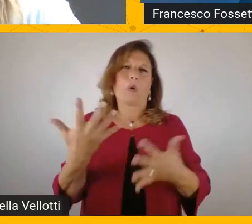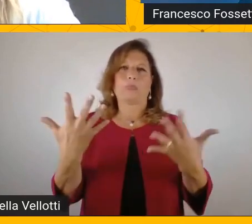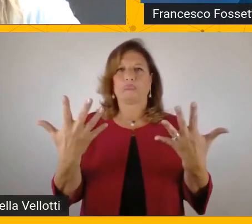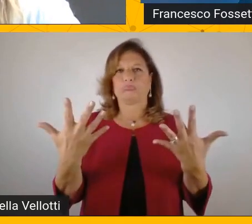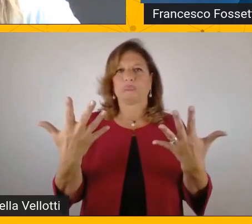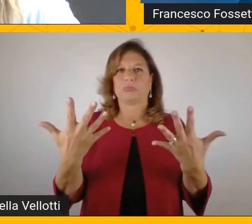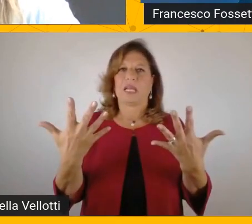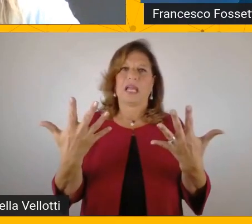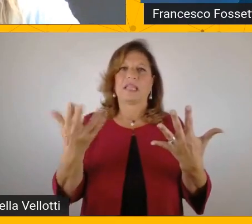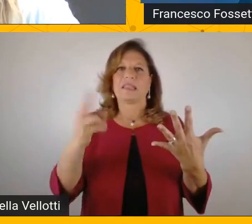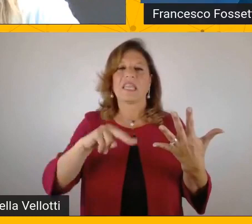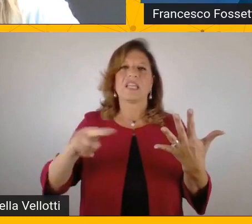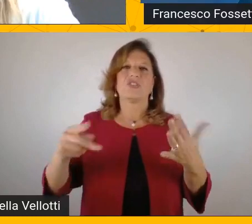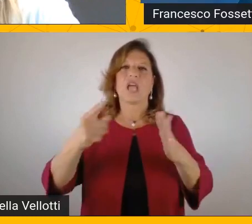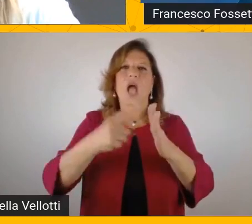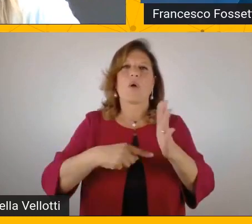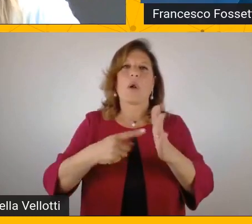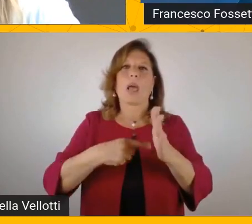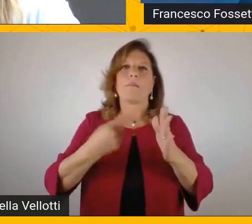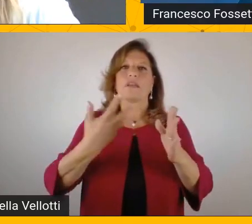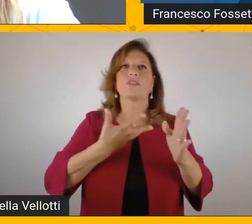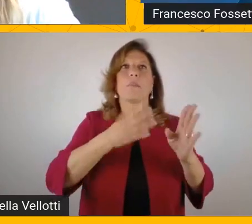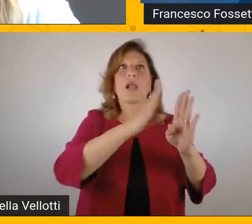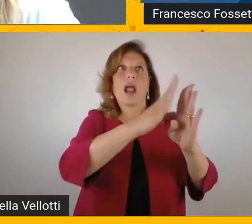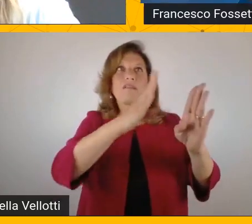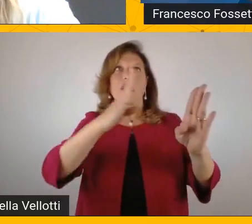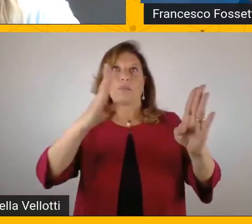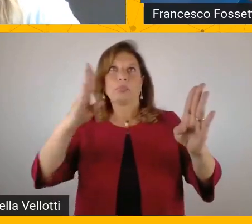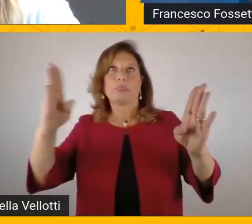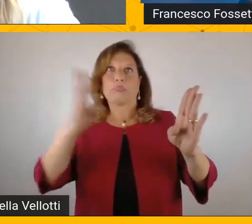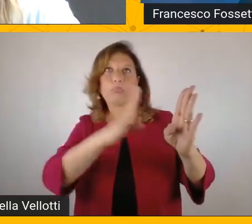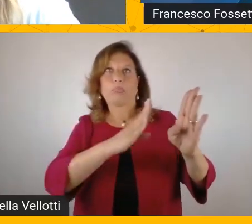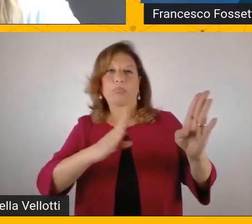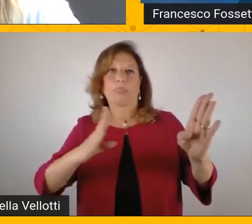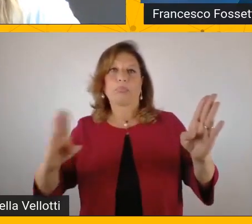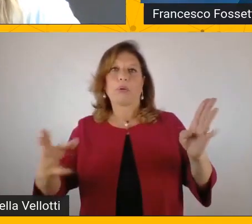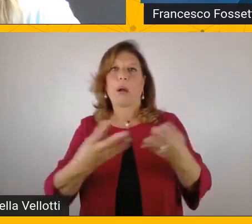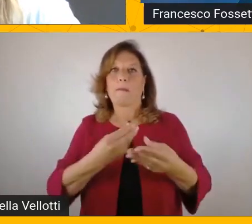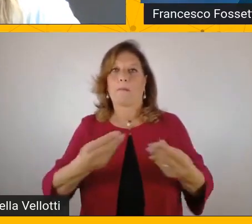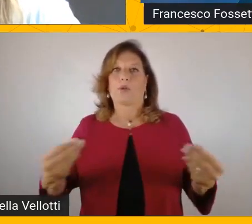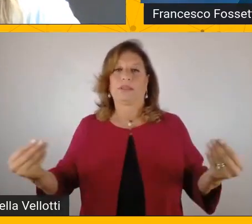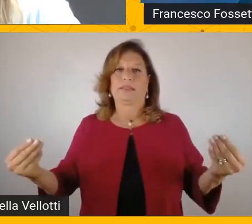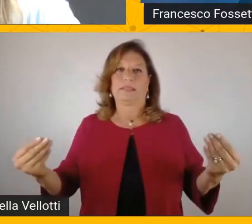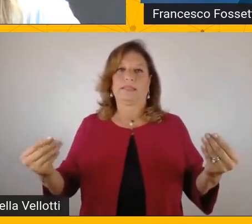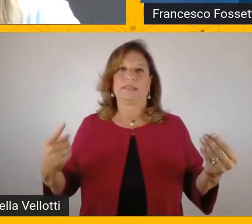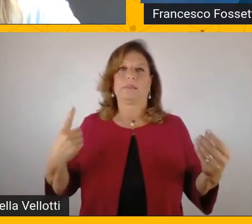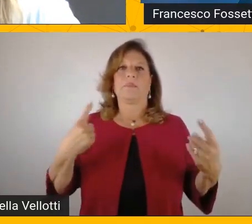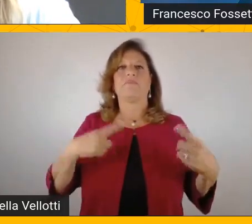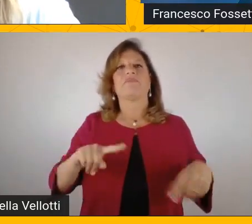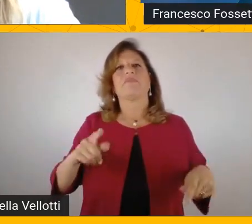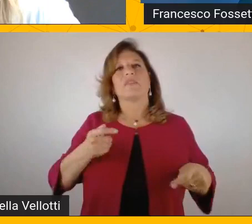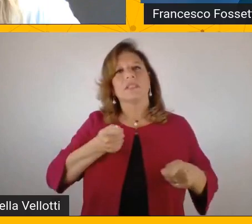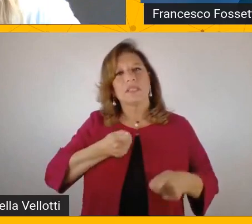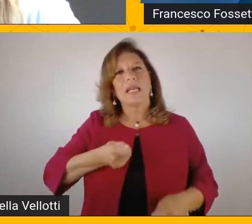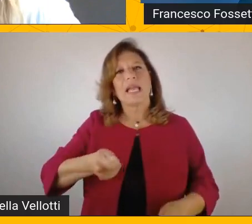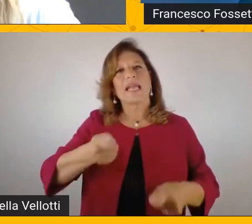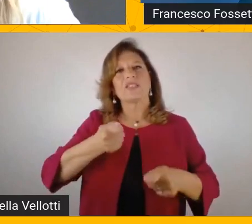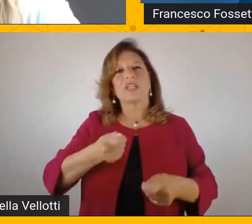decina di euro al mese sostanzialmente per una libreria vastissima. Ehm quindi